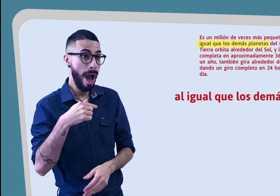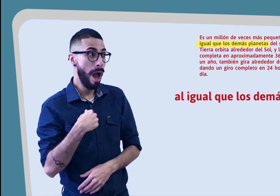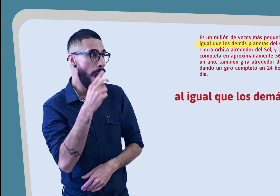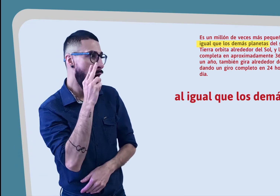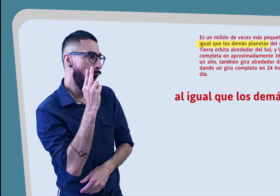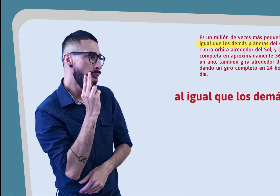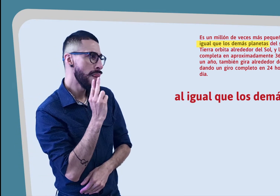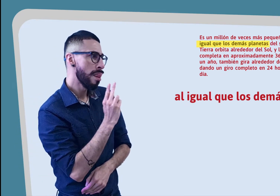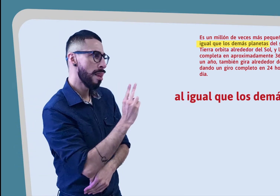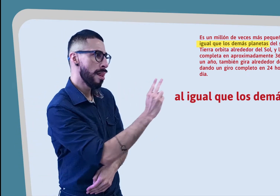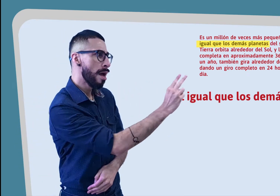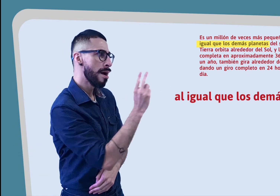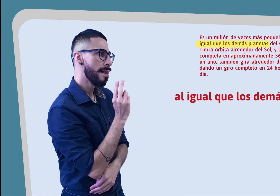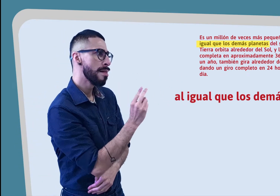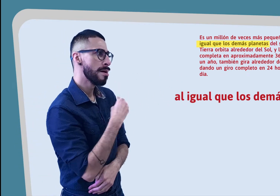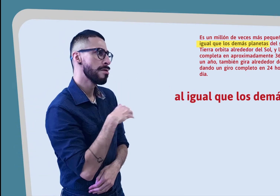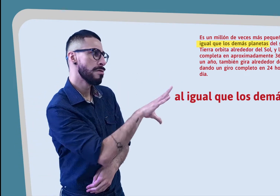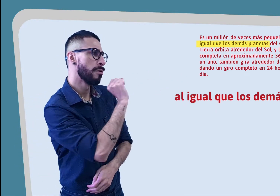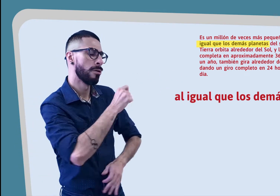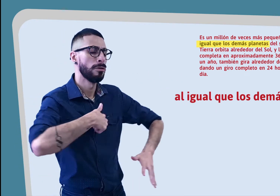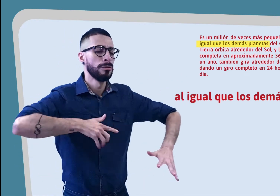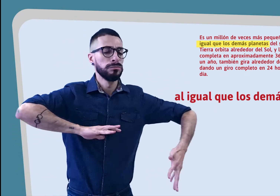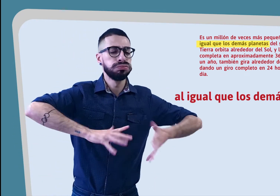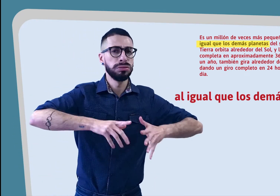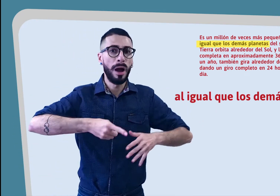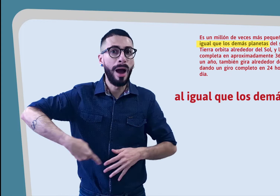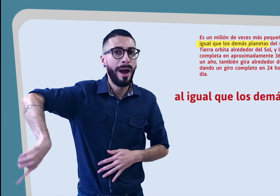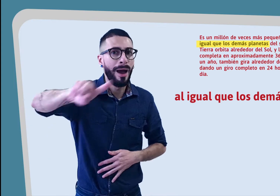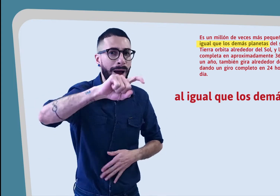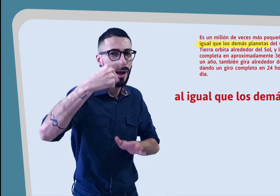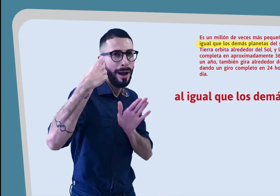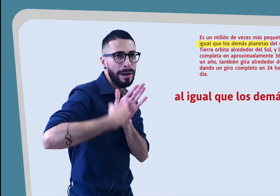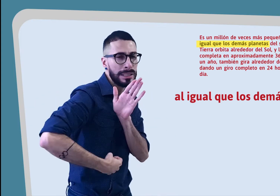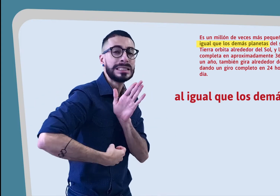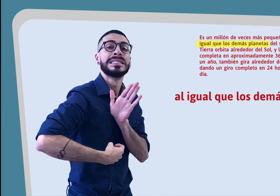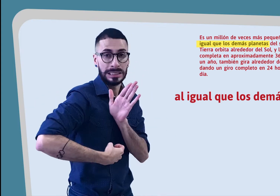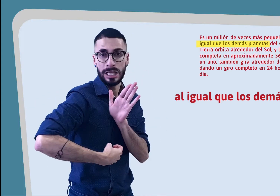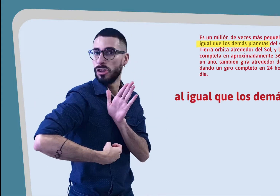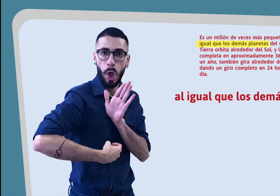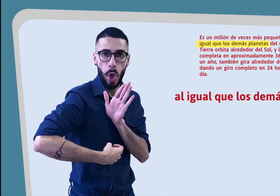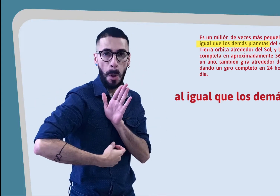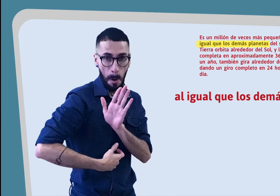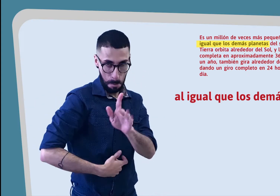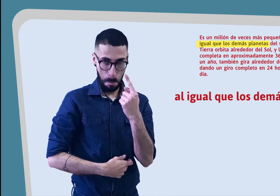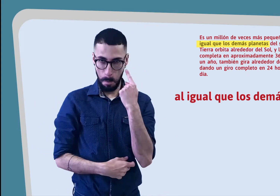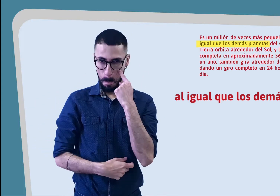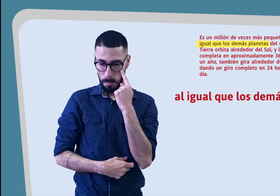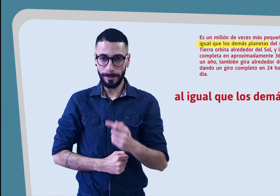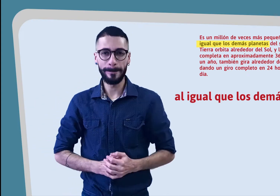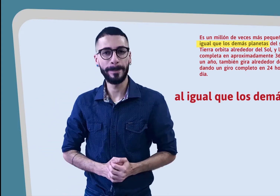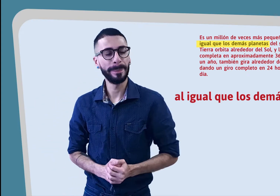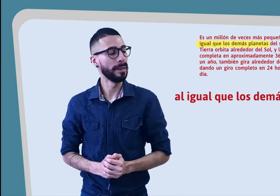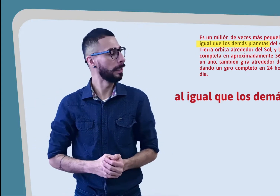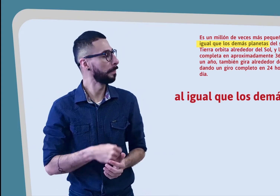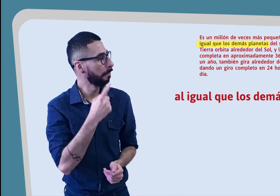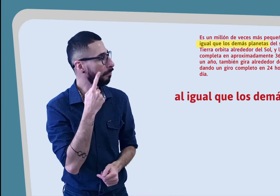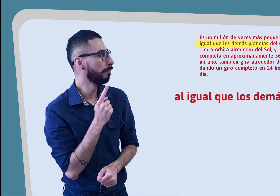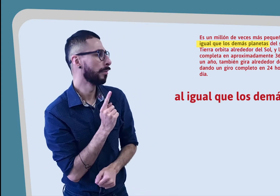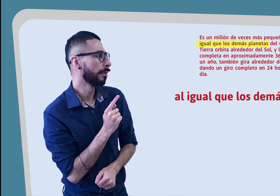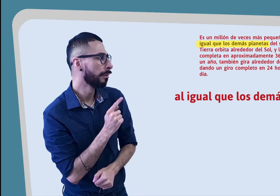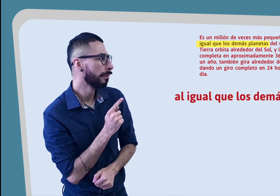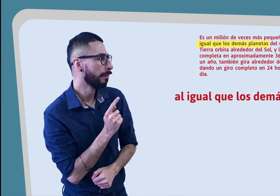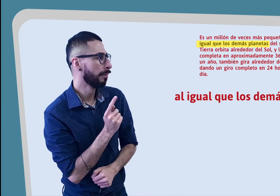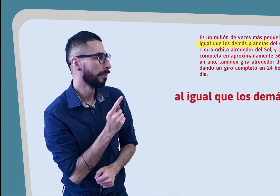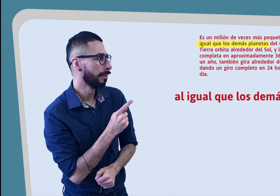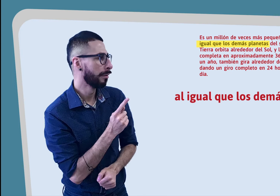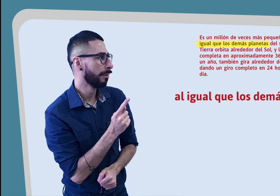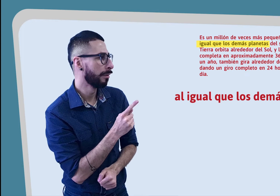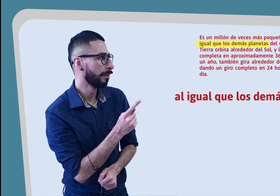Leeré y luego expresaré esta frase en lengua de señas y ustedes me pueden decir si está bien o no. Miren.